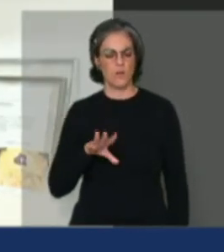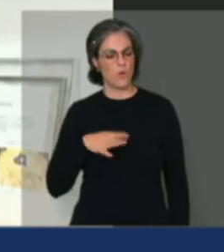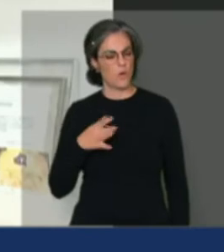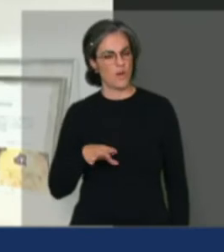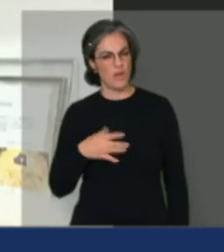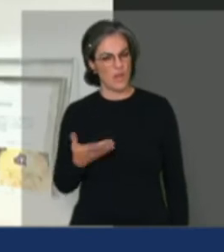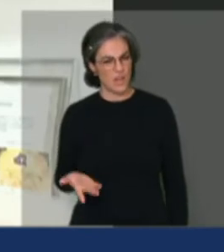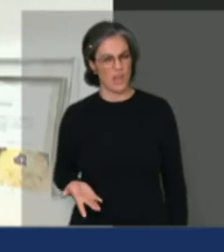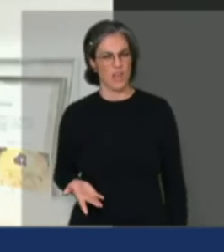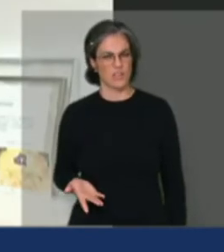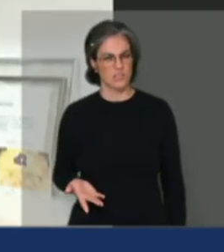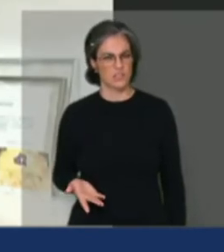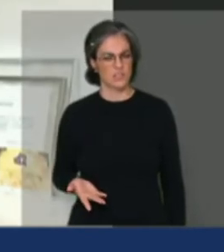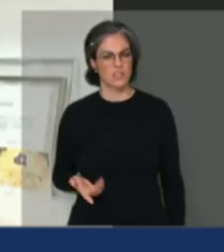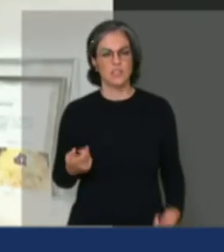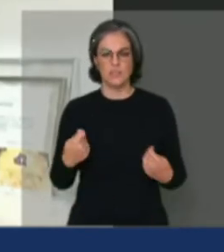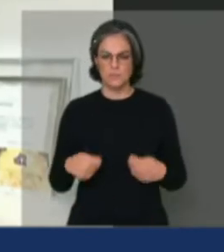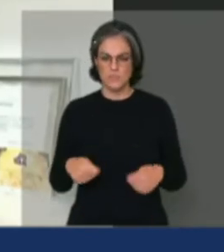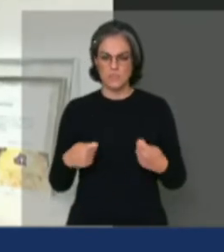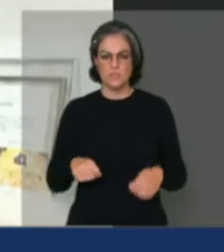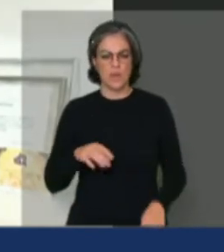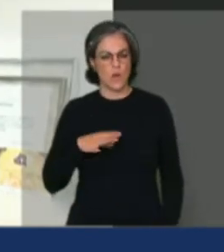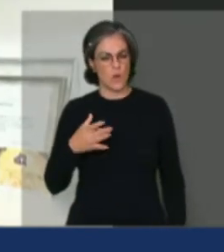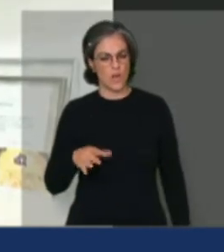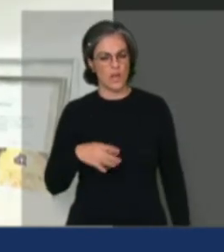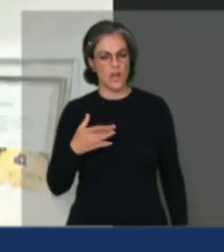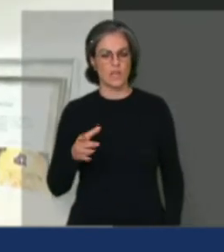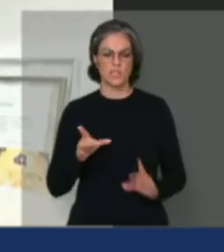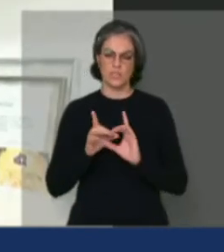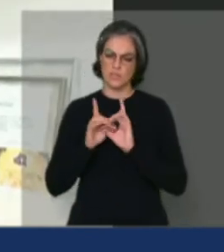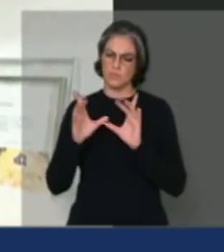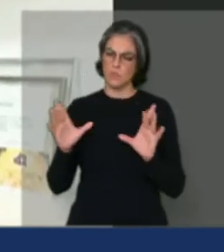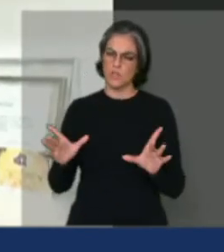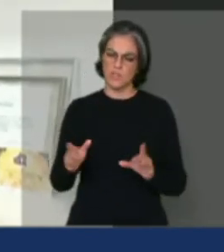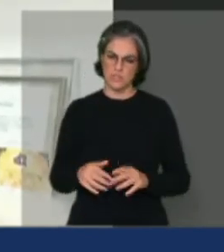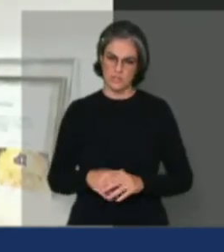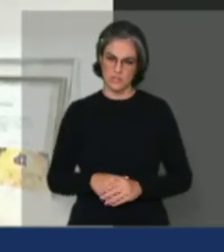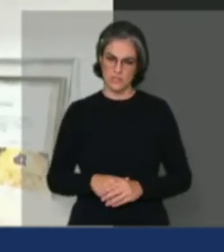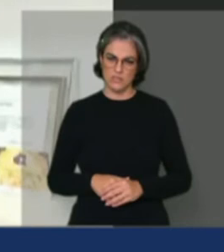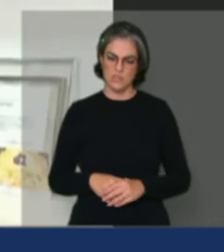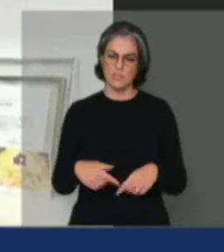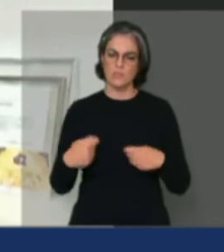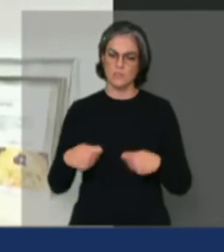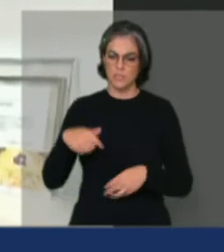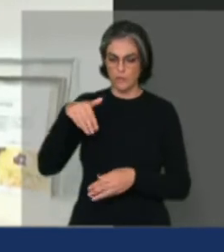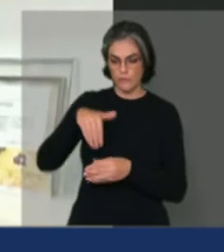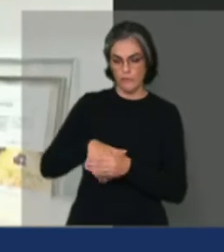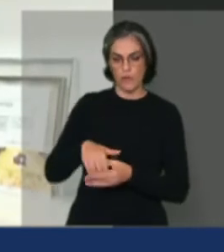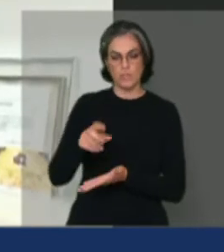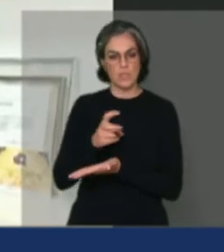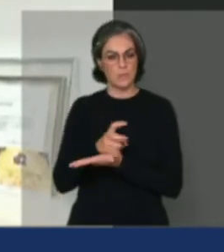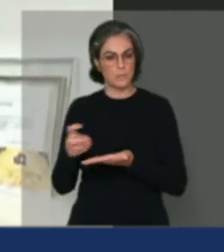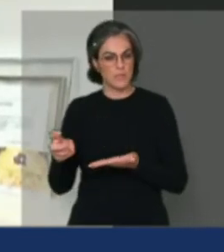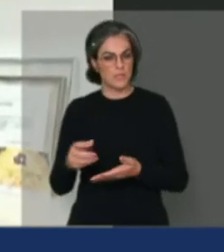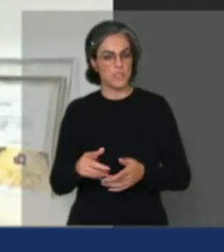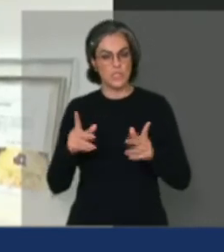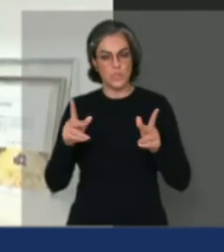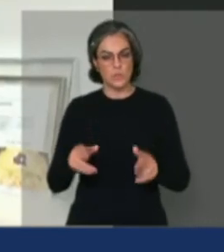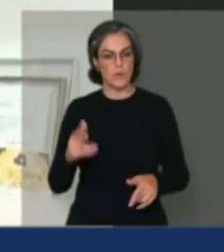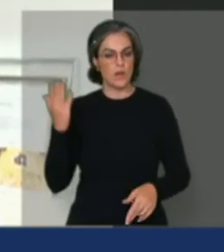TENDO A CORAGEM DEMOCRÁTICA DE PAUTAR O PROCESSO DE IMPEDIMENTO. COMO É QUE ACONTECEU COM O RODRIGO MAIA,